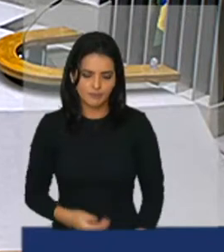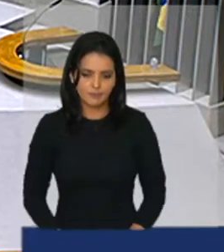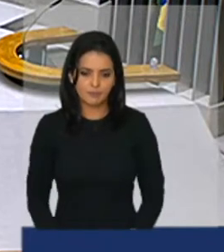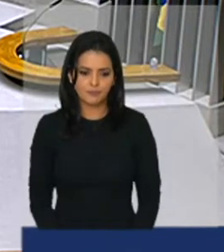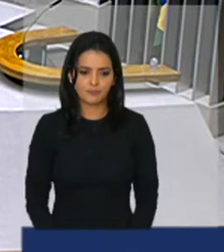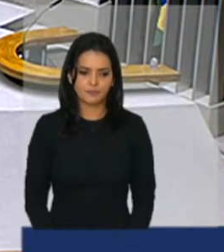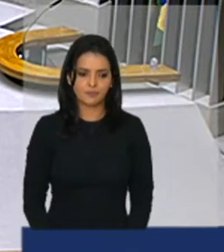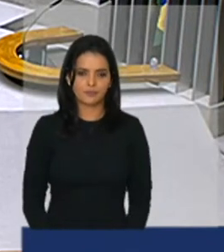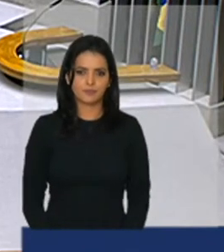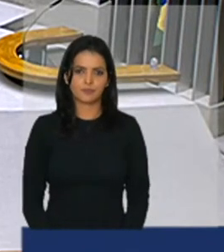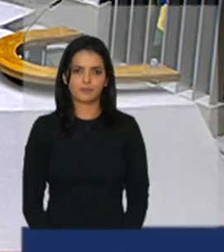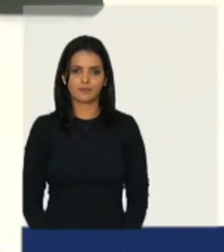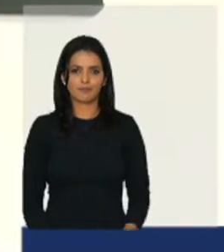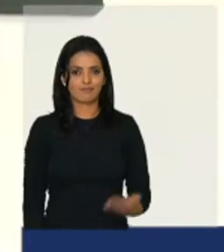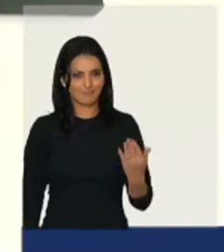PELO SISTEMA. -- [DEPUTADO]: PRESIDENTE